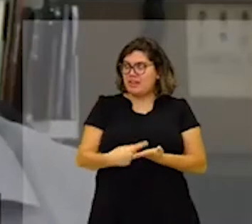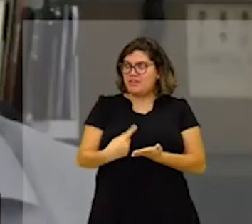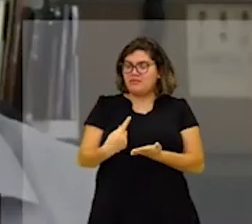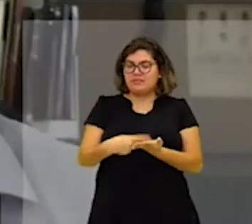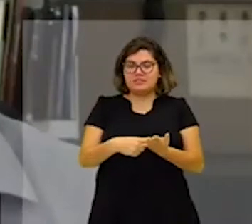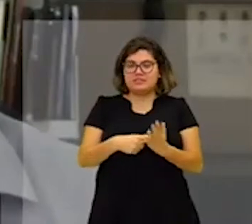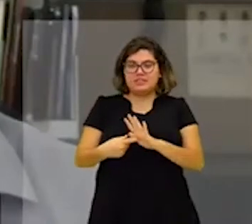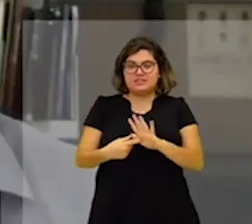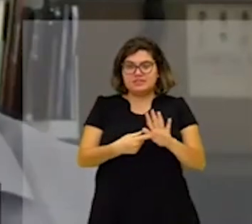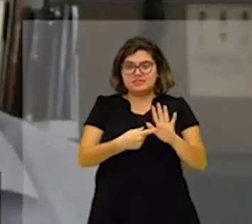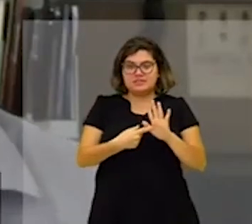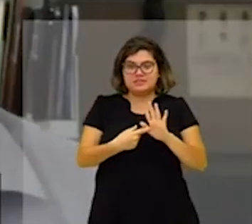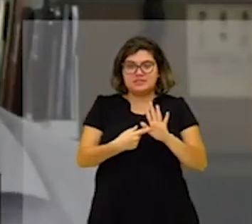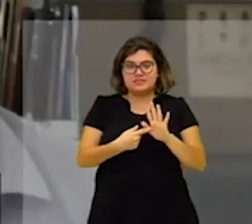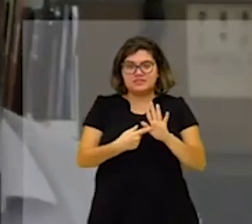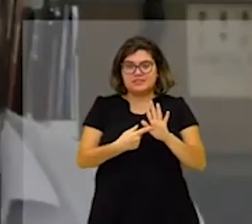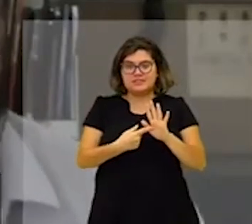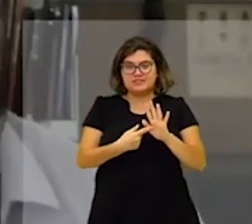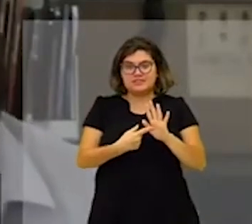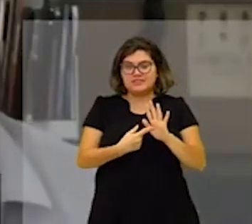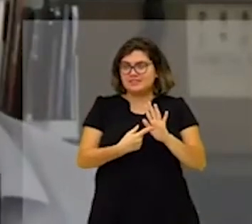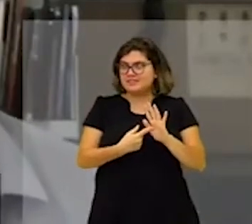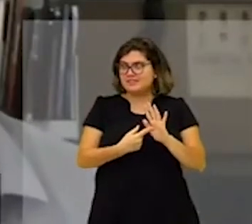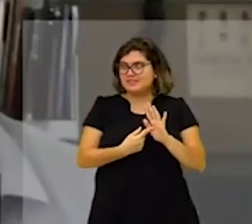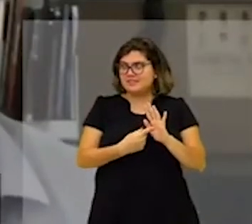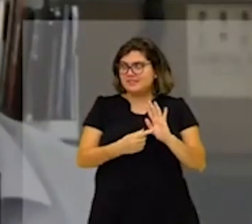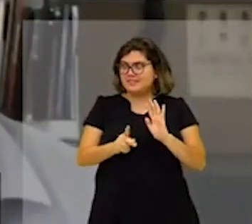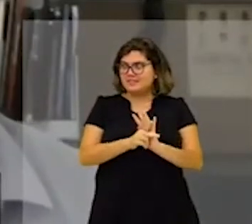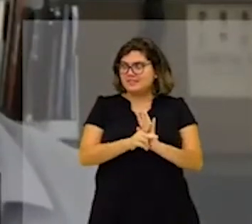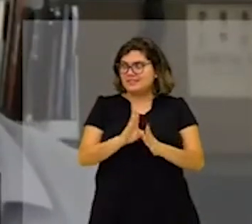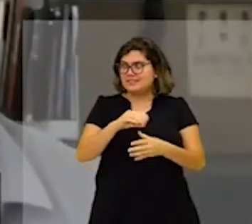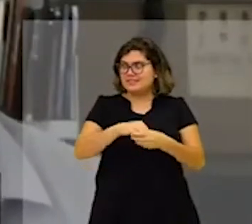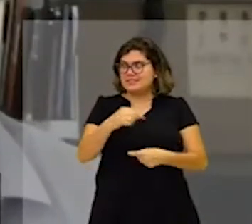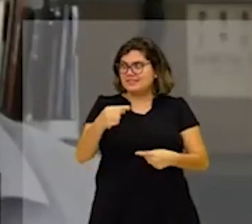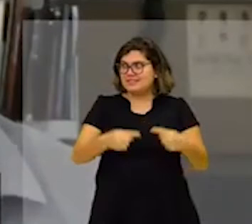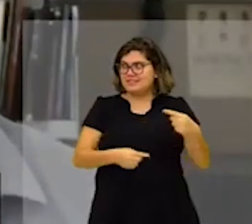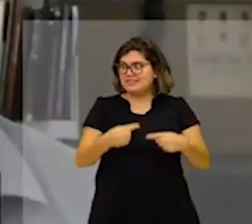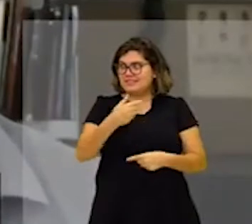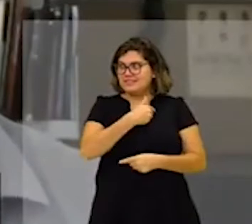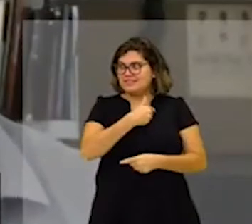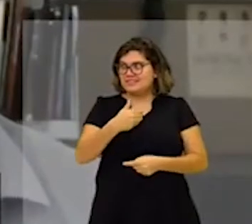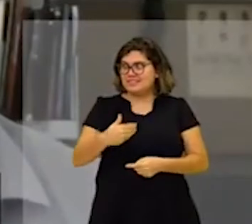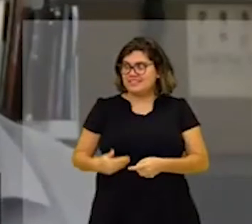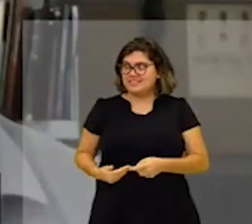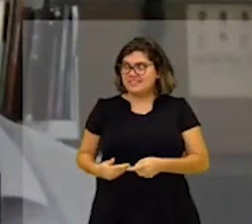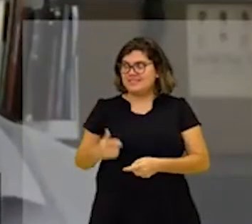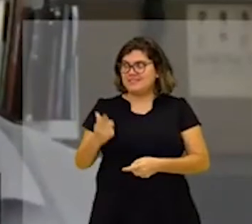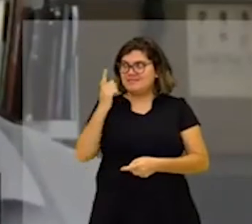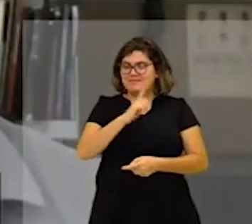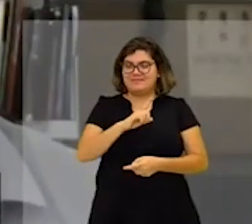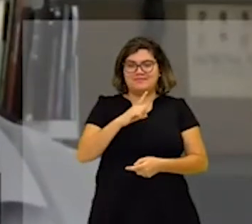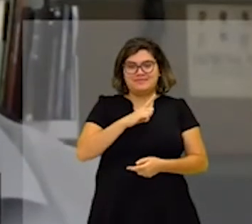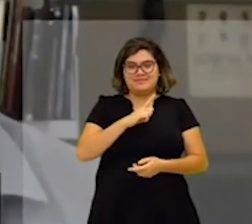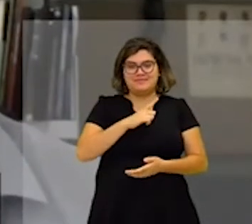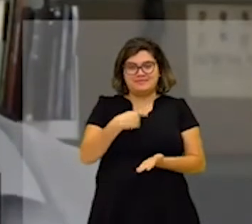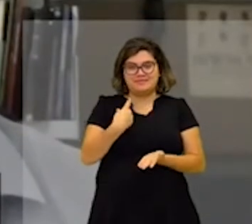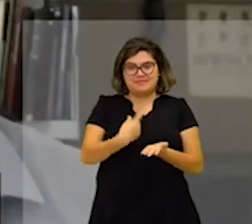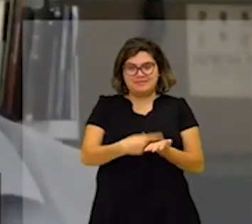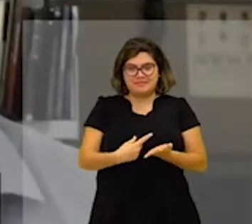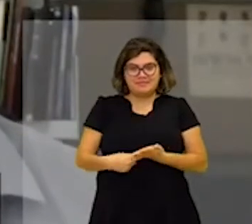por fazer valer portanto as políticas afirmativas quantas instituições não exerce esse poder elas